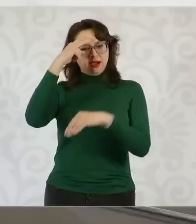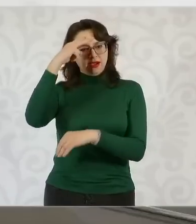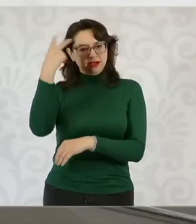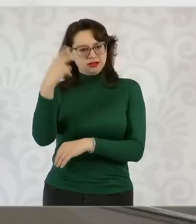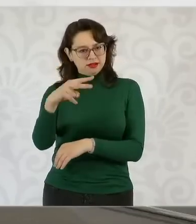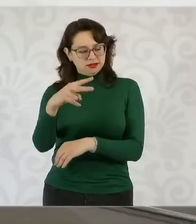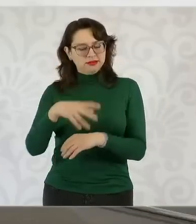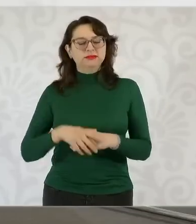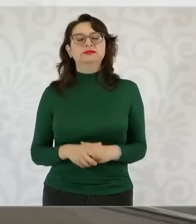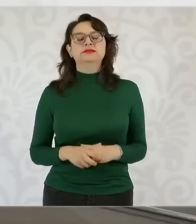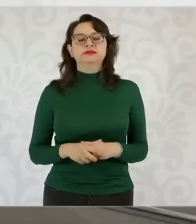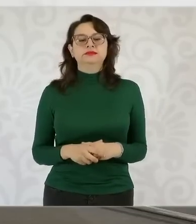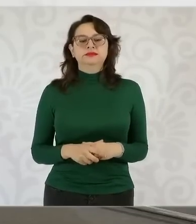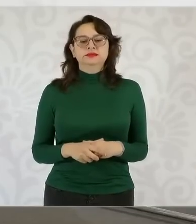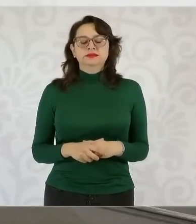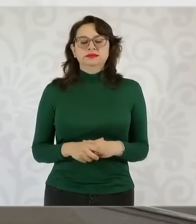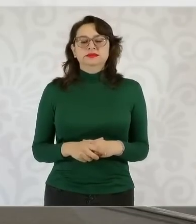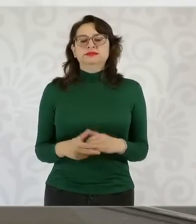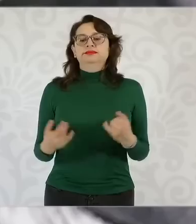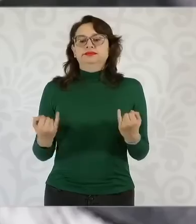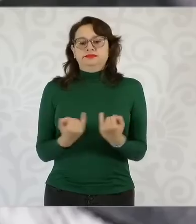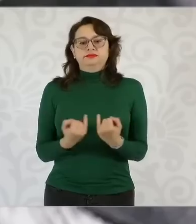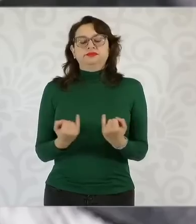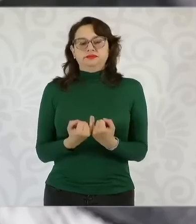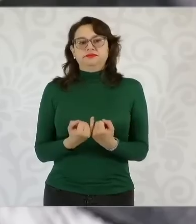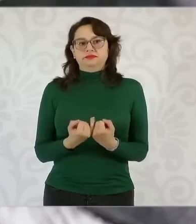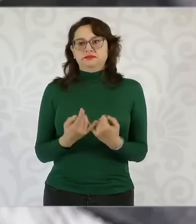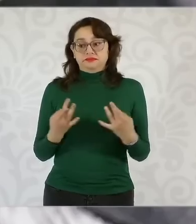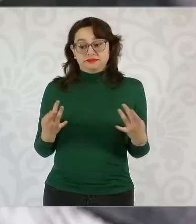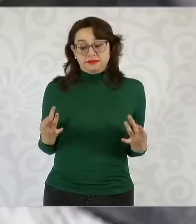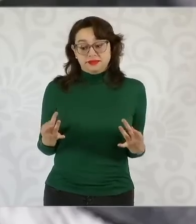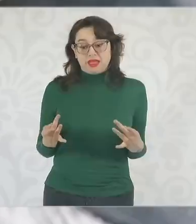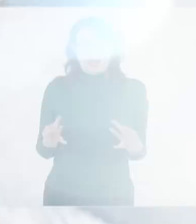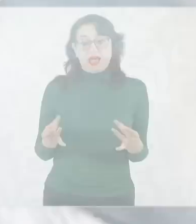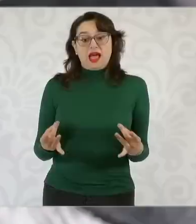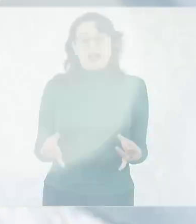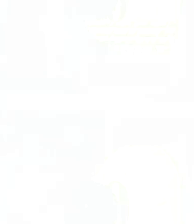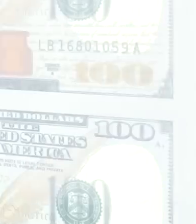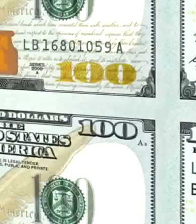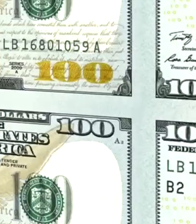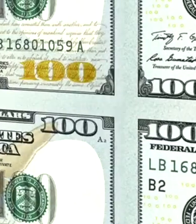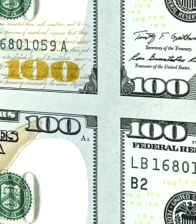quien ha anunciado un nuevo plan de inversión millonaria en el país esta nueva estrategia